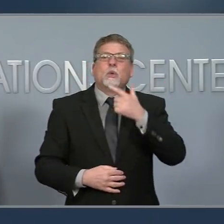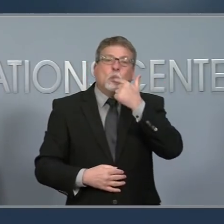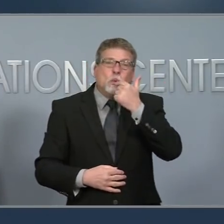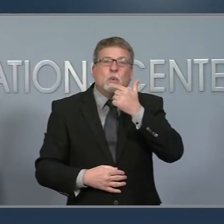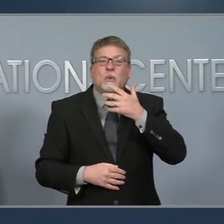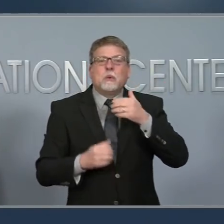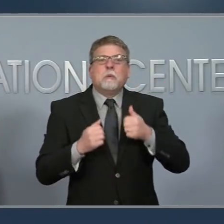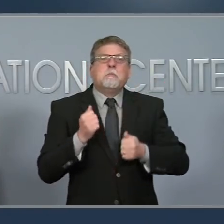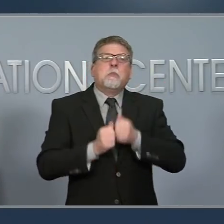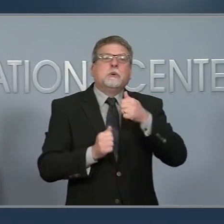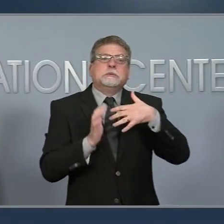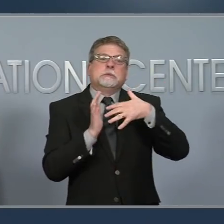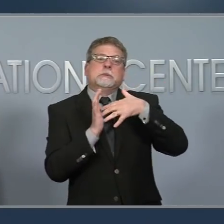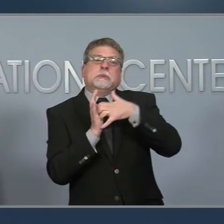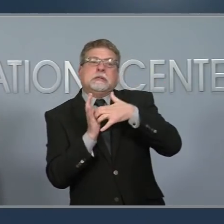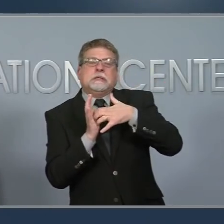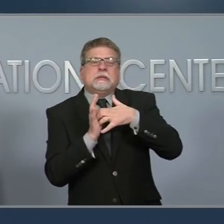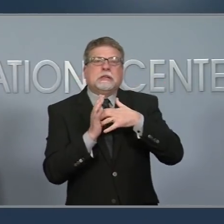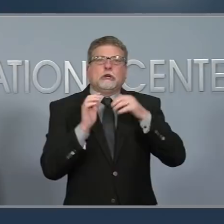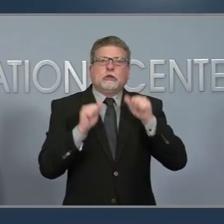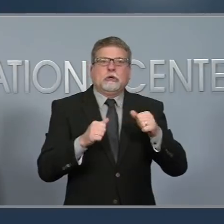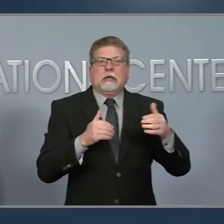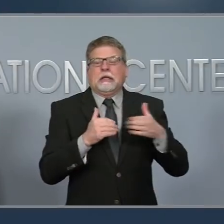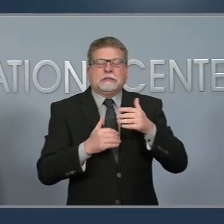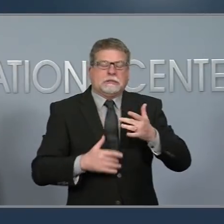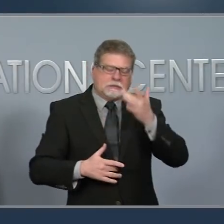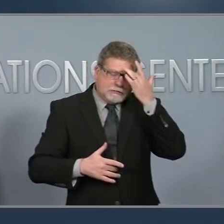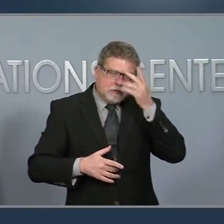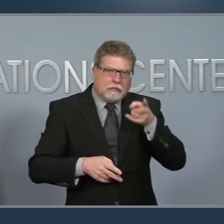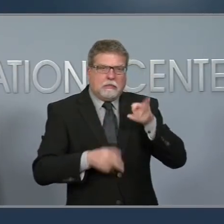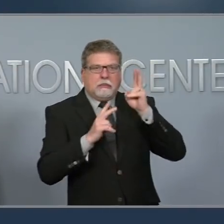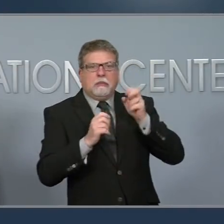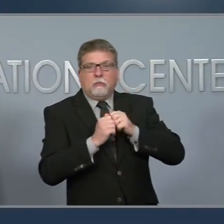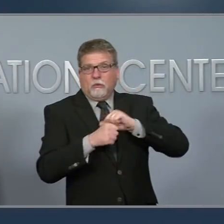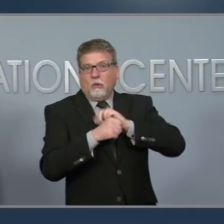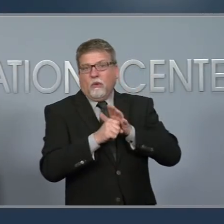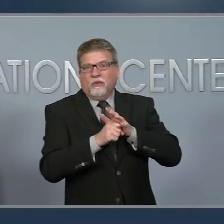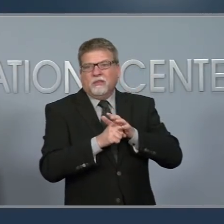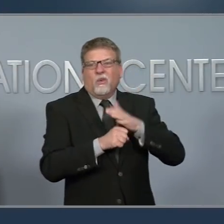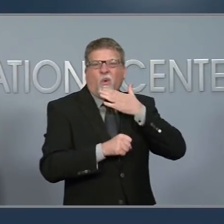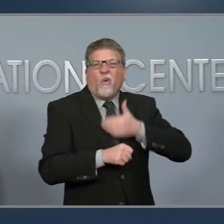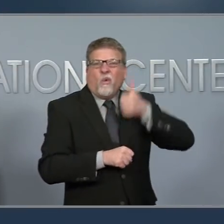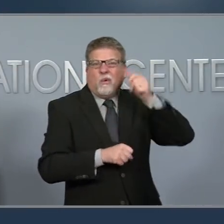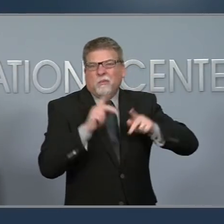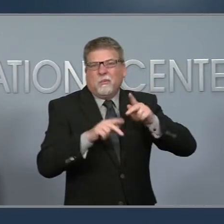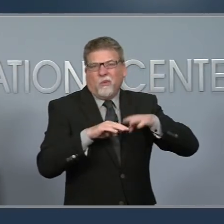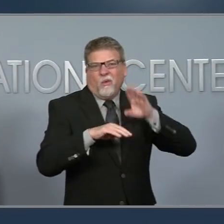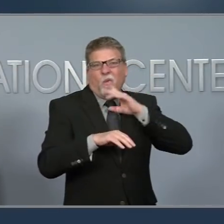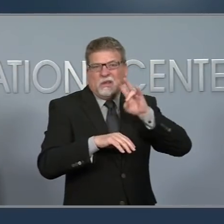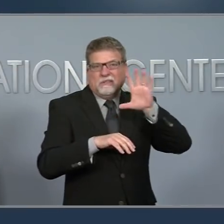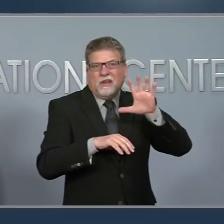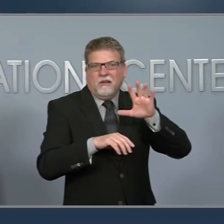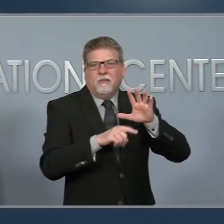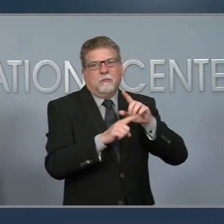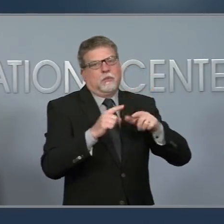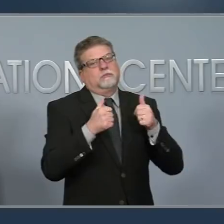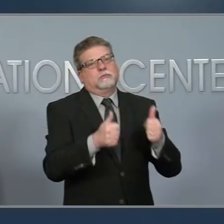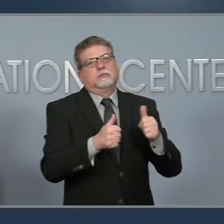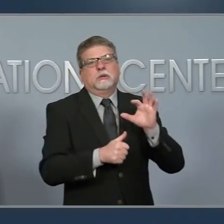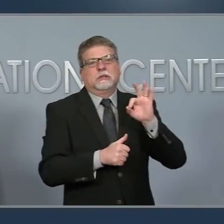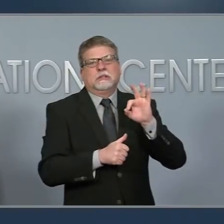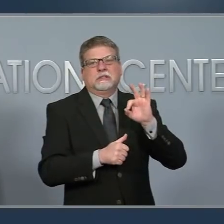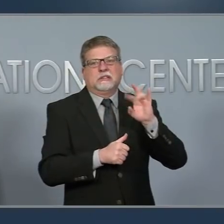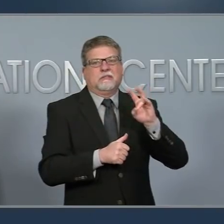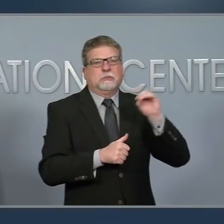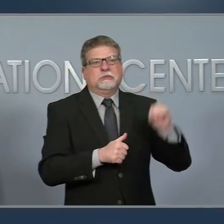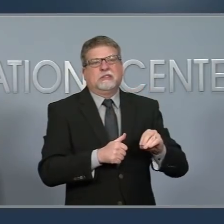personas que reciben por lo